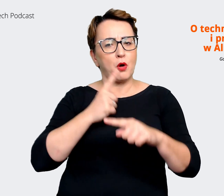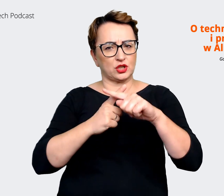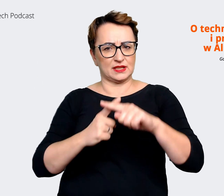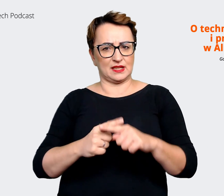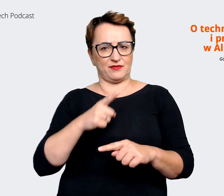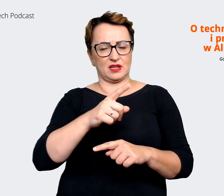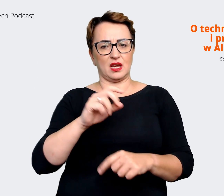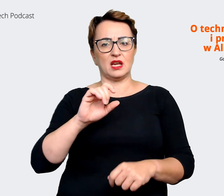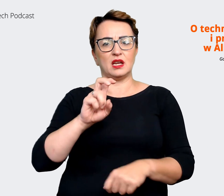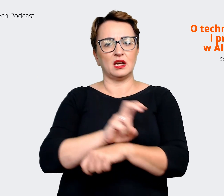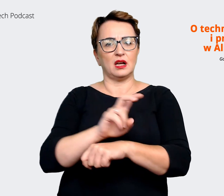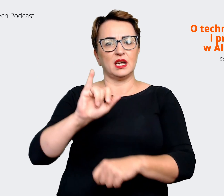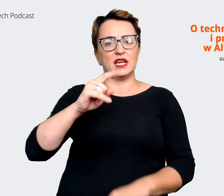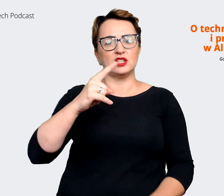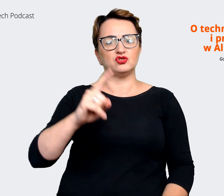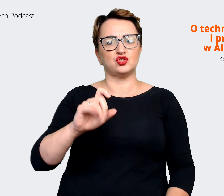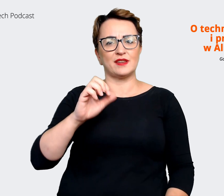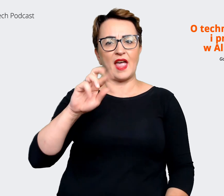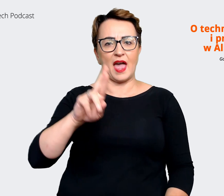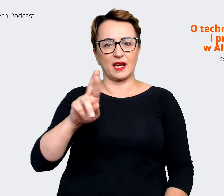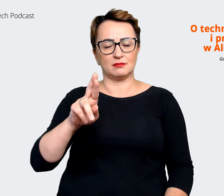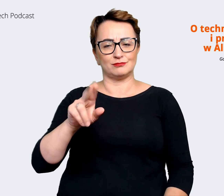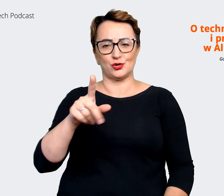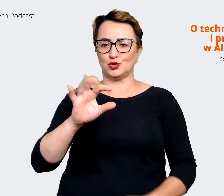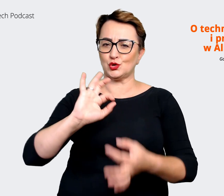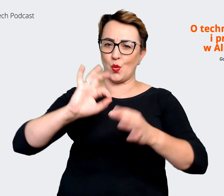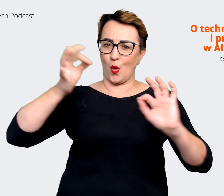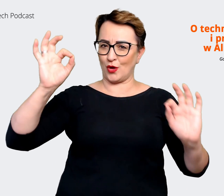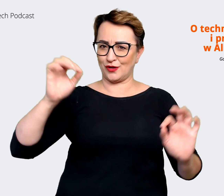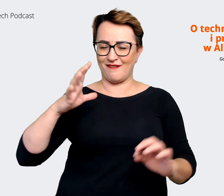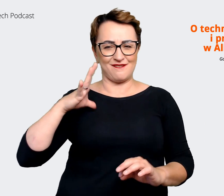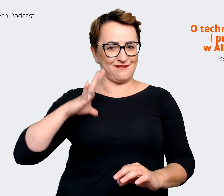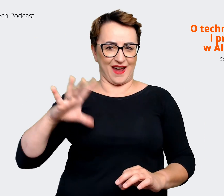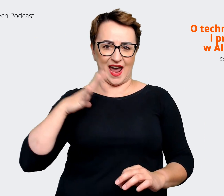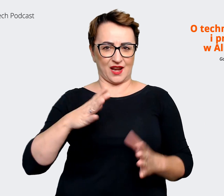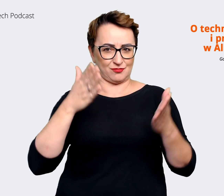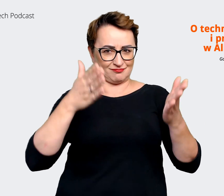naprawdę tą wartością, tym złotem. A dla mnie jest czymś zaskakującym, czego nie spotkałem